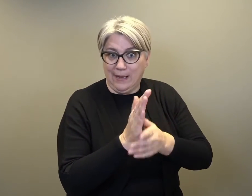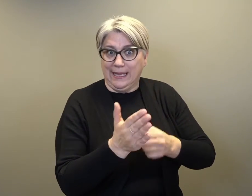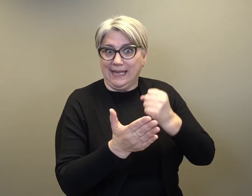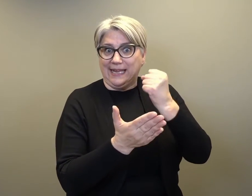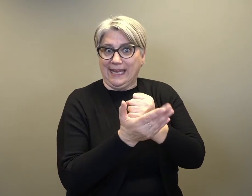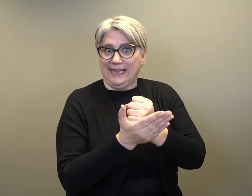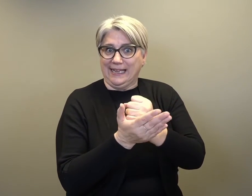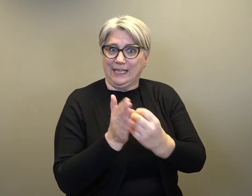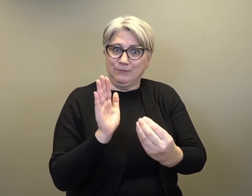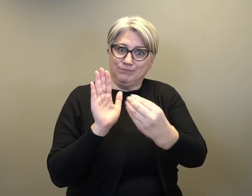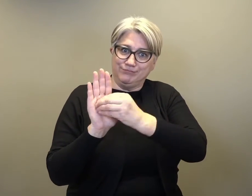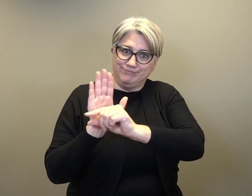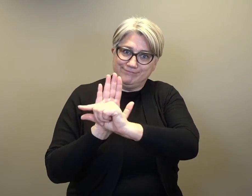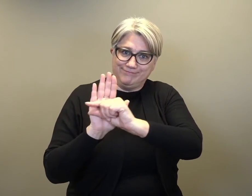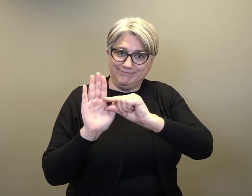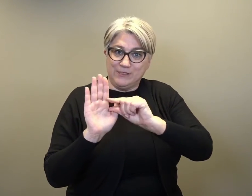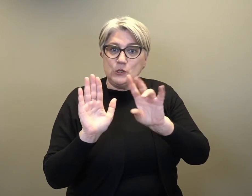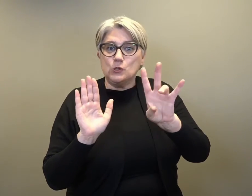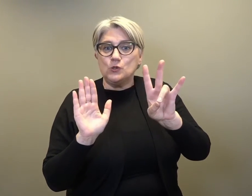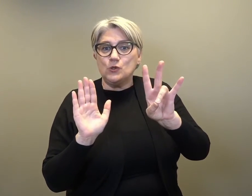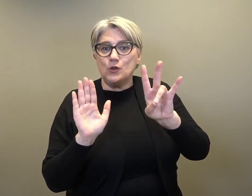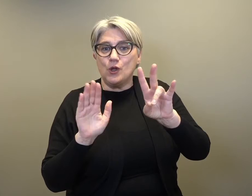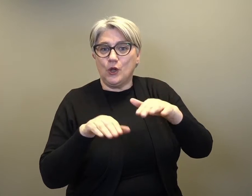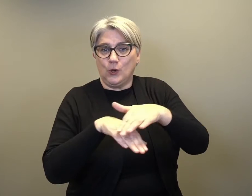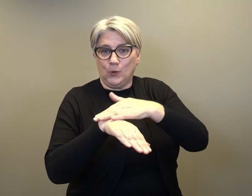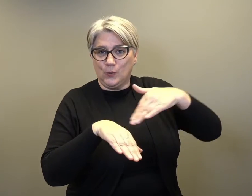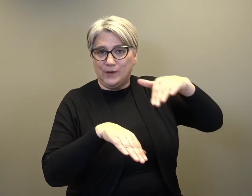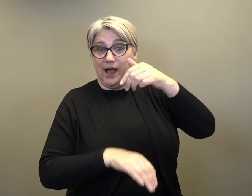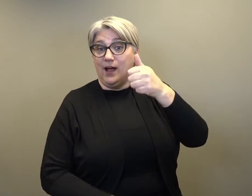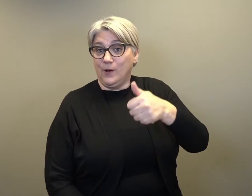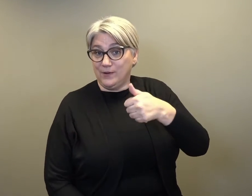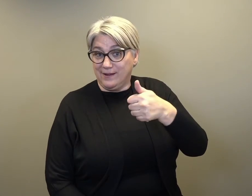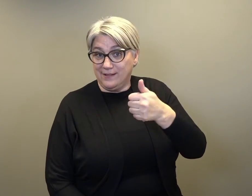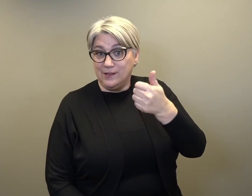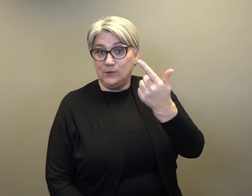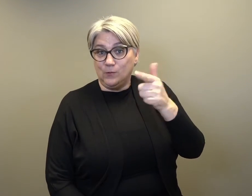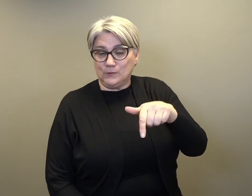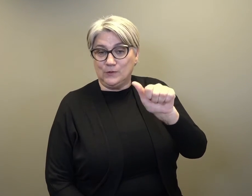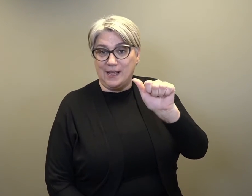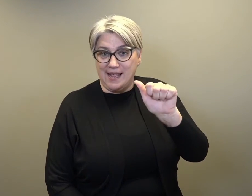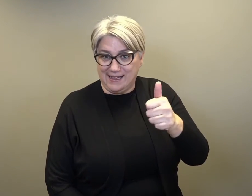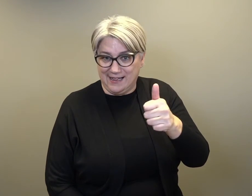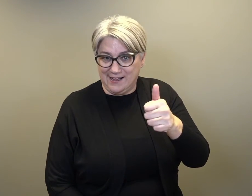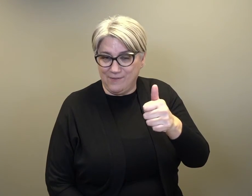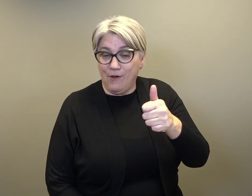tóku gildi þann 7. júní árið 2011.